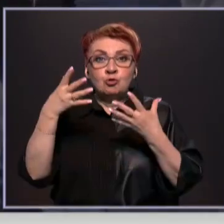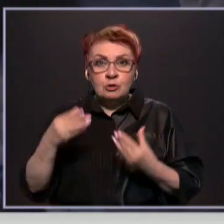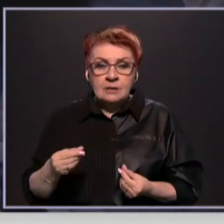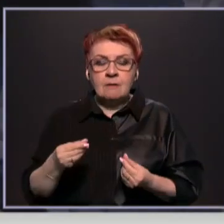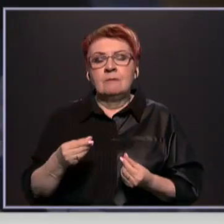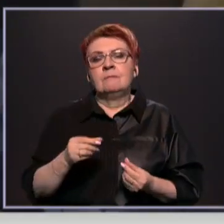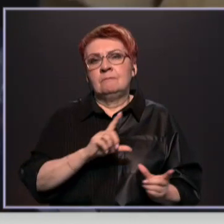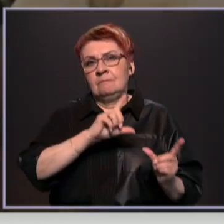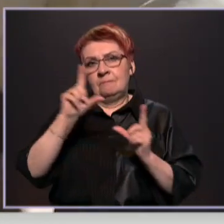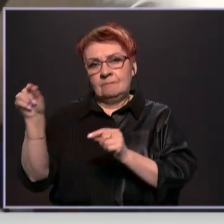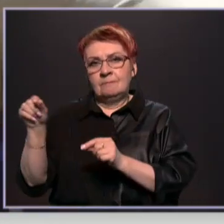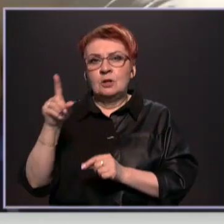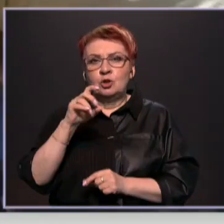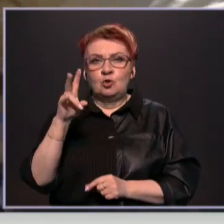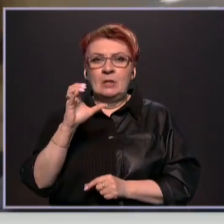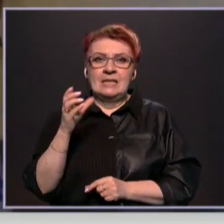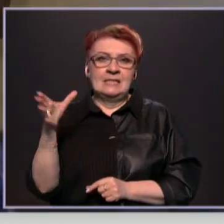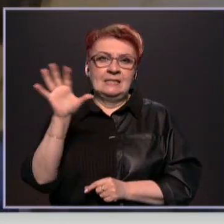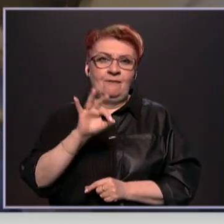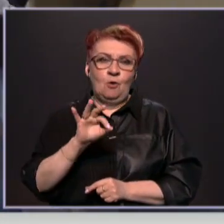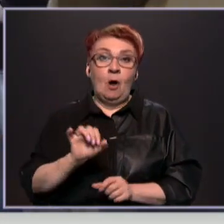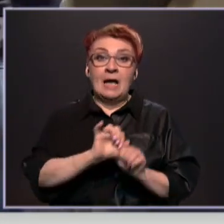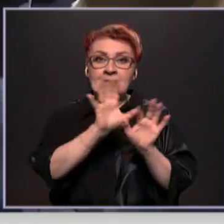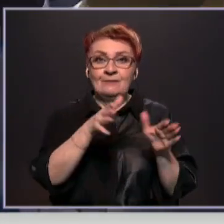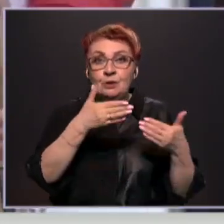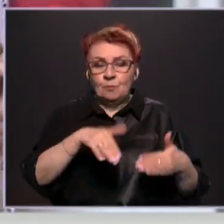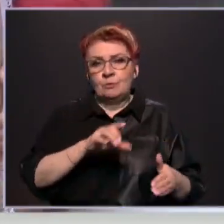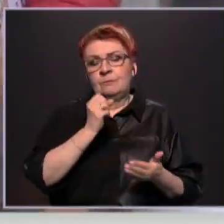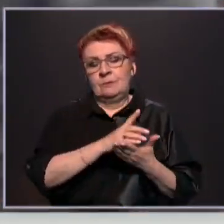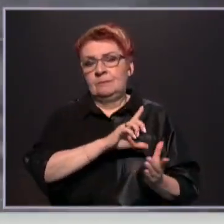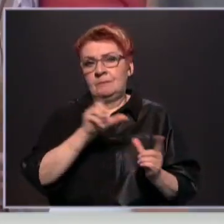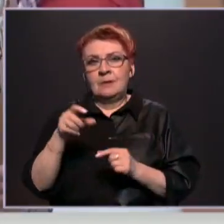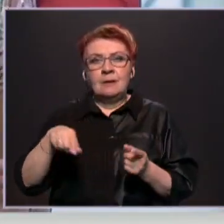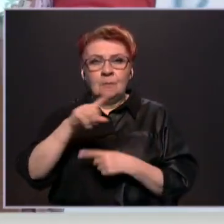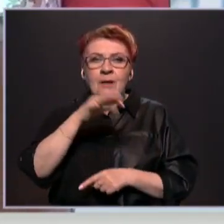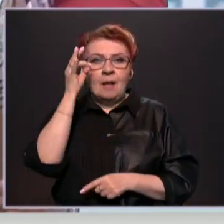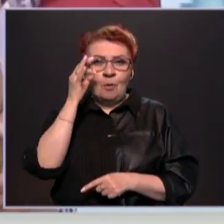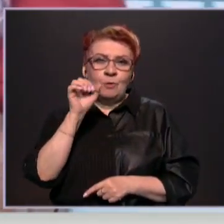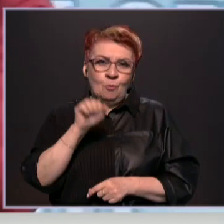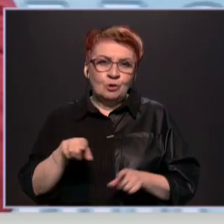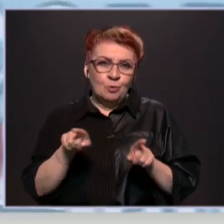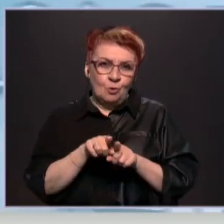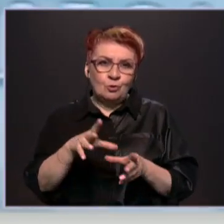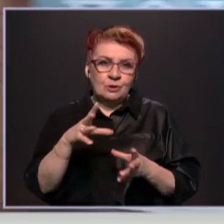в зону сво мы с вами я напомню тоже можем помочь беженцам пострадавшим мирным жителям Донбасса и